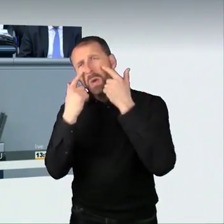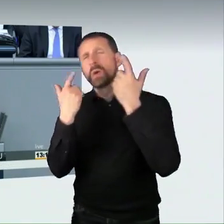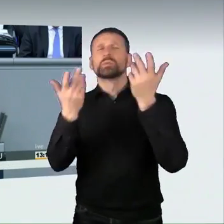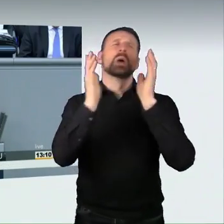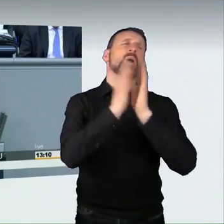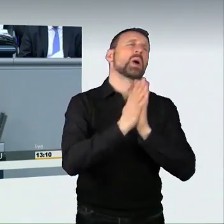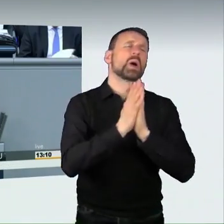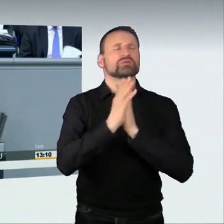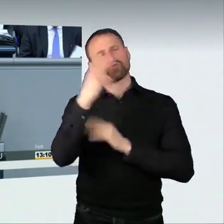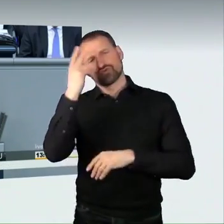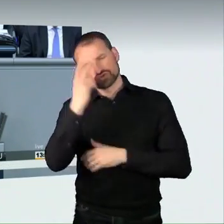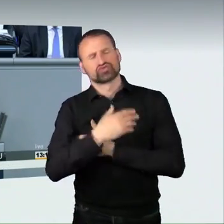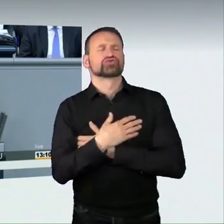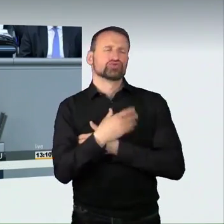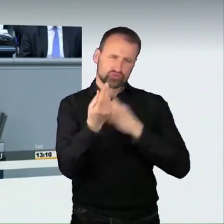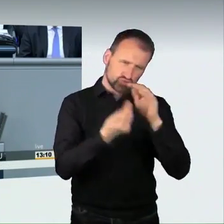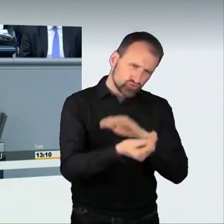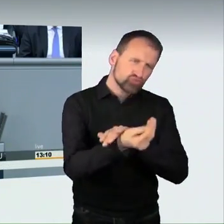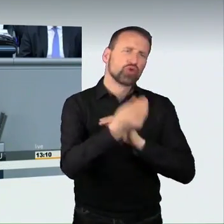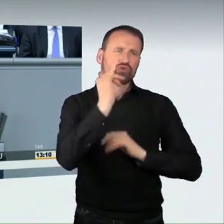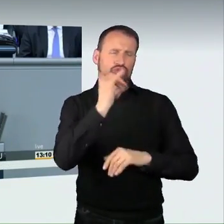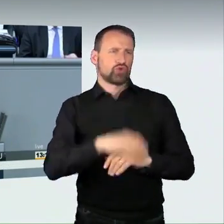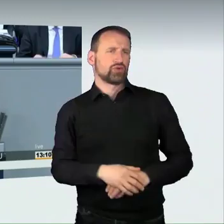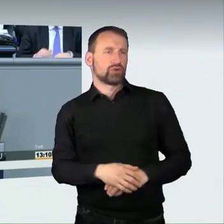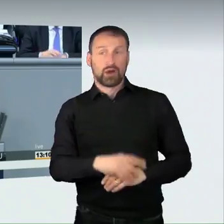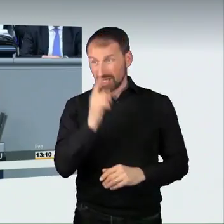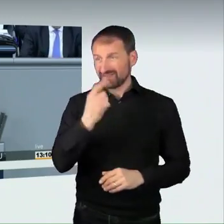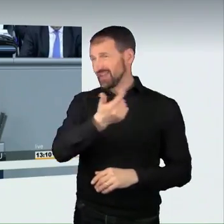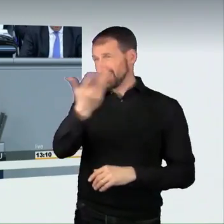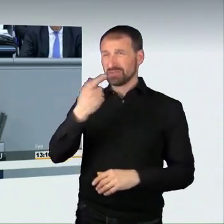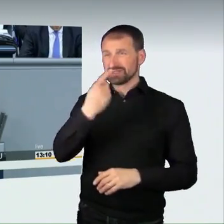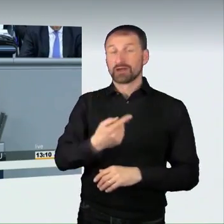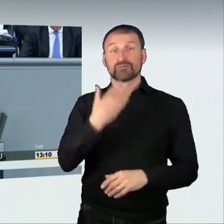Aber wenn einer sagt, dass er damit gegen Altersarmut angehen will,